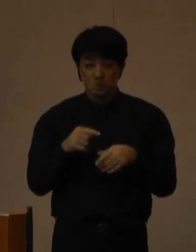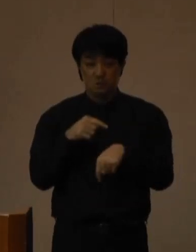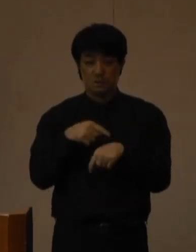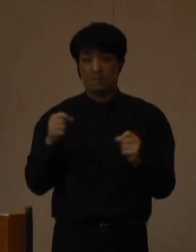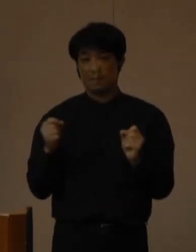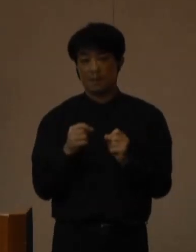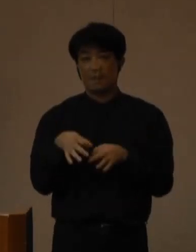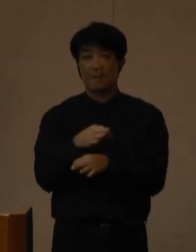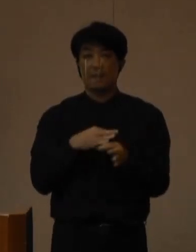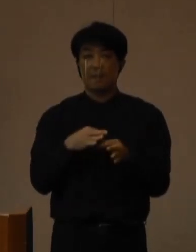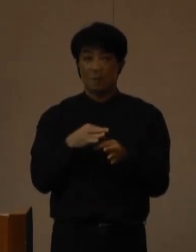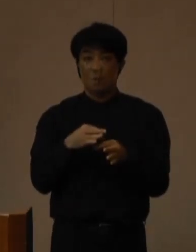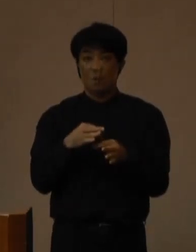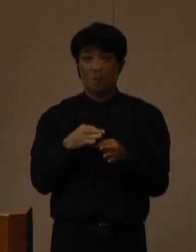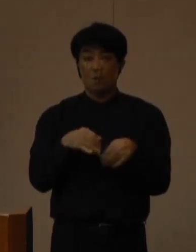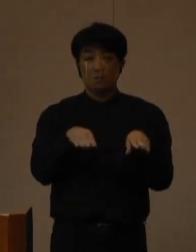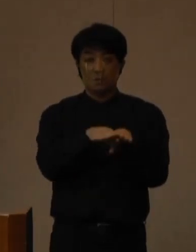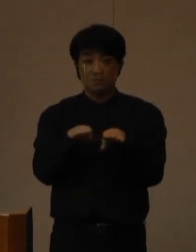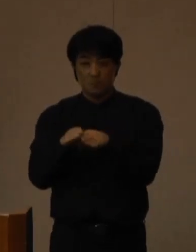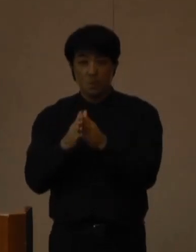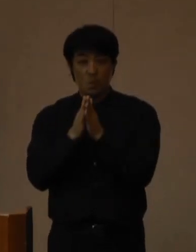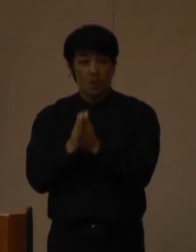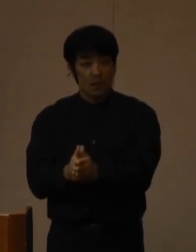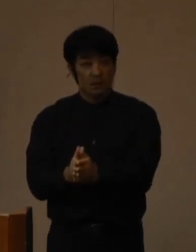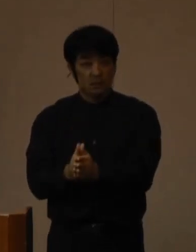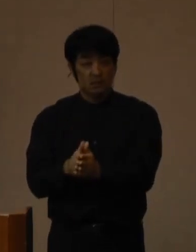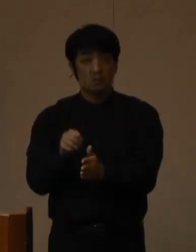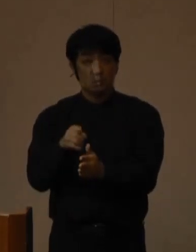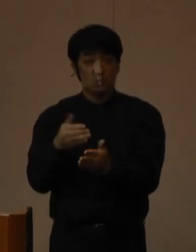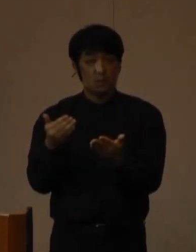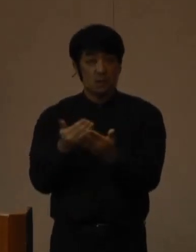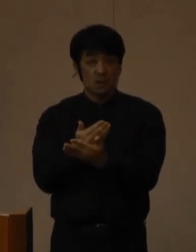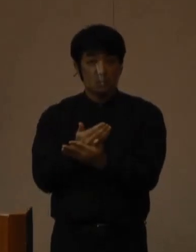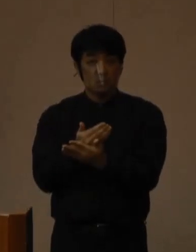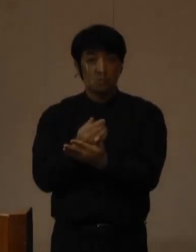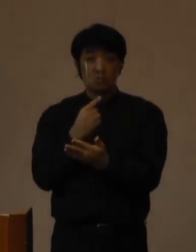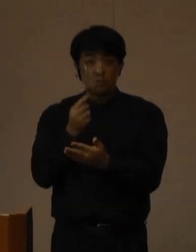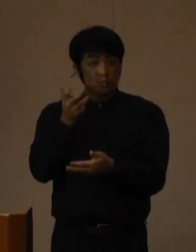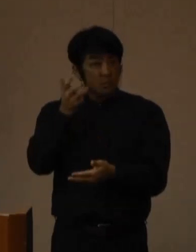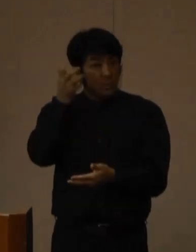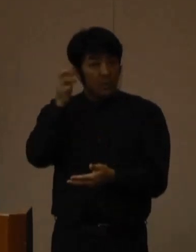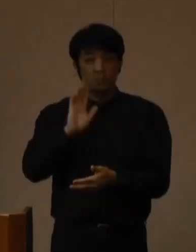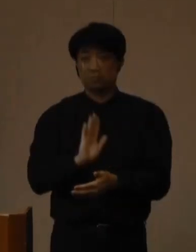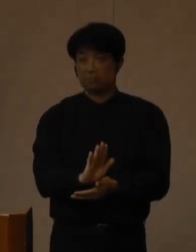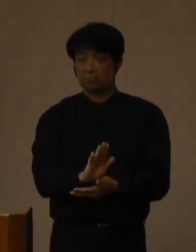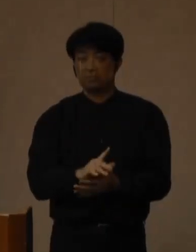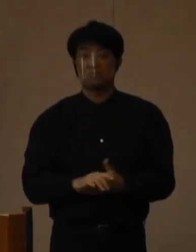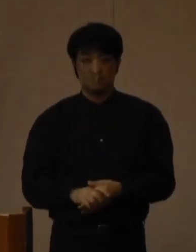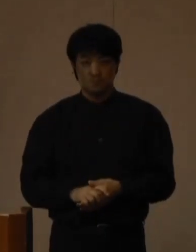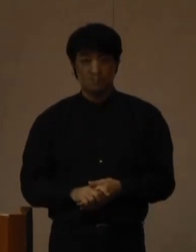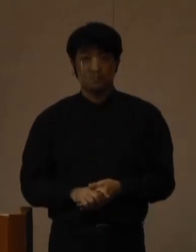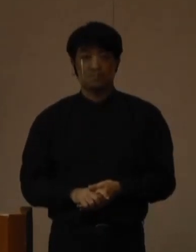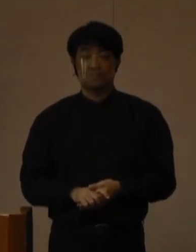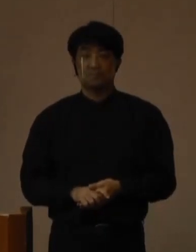休業等を要請せざる得ない事態も想定されます。